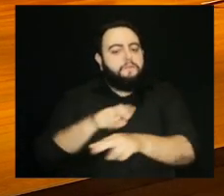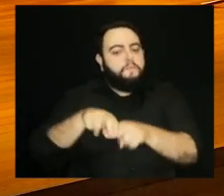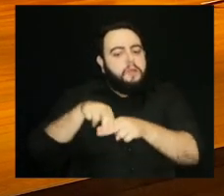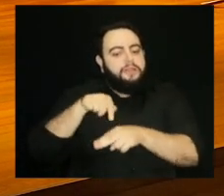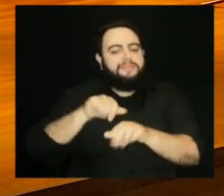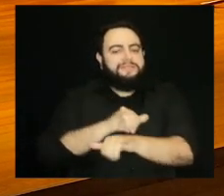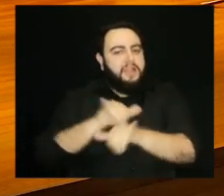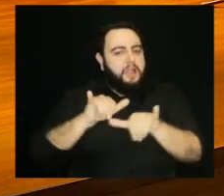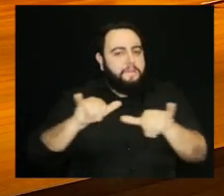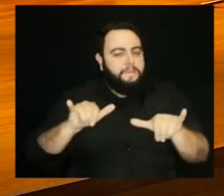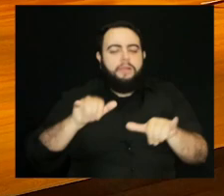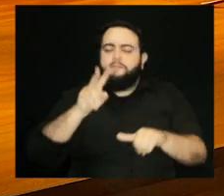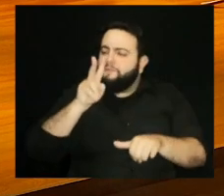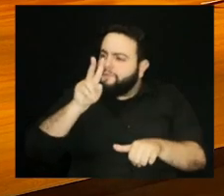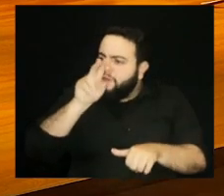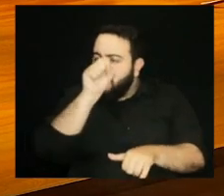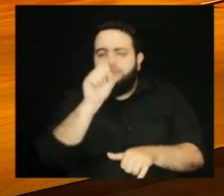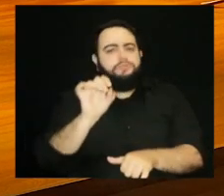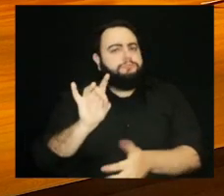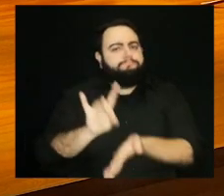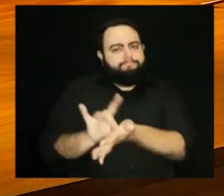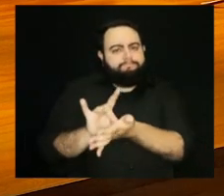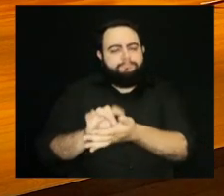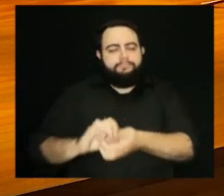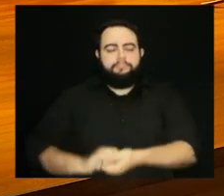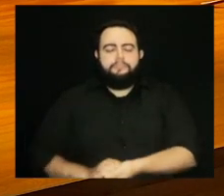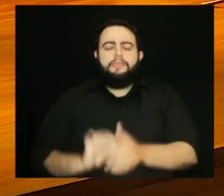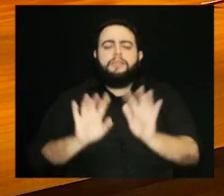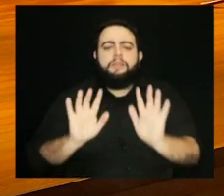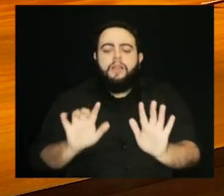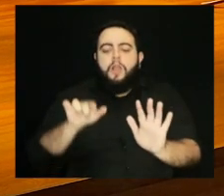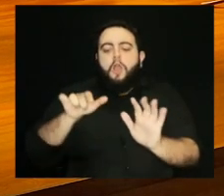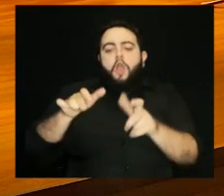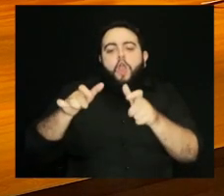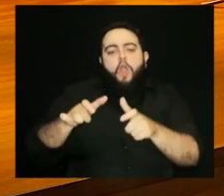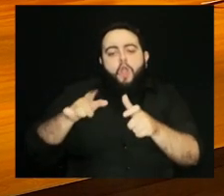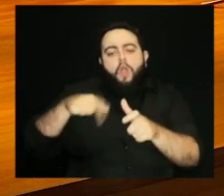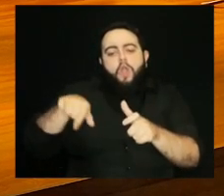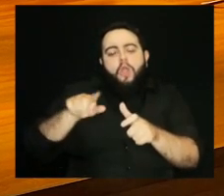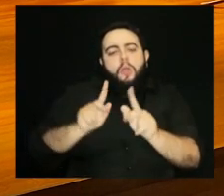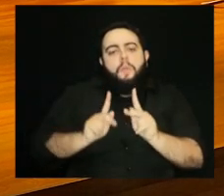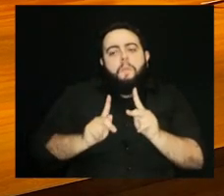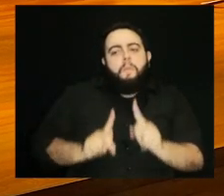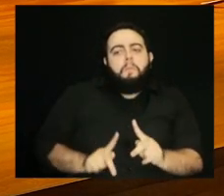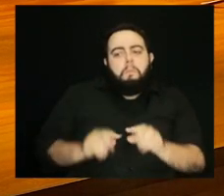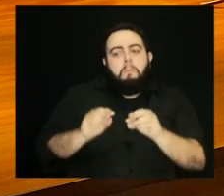forte. Para onde essas pessoas foram logo que deixaram de ser escravizadas e abandonadas: